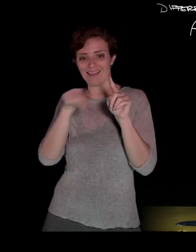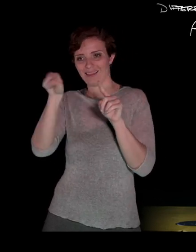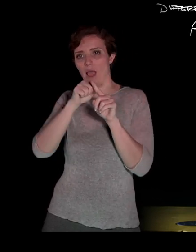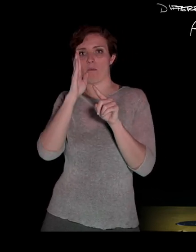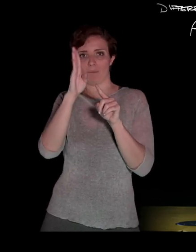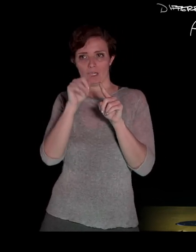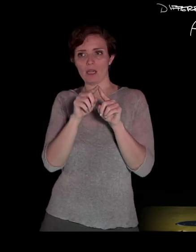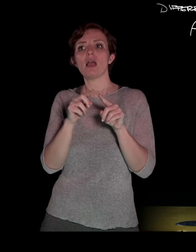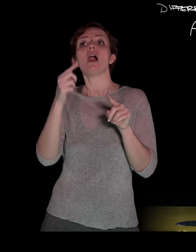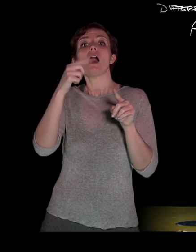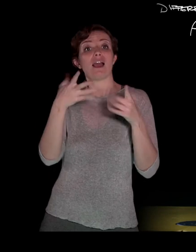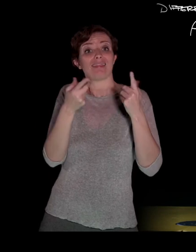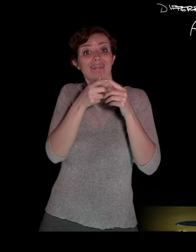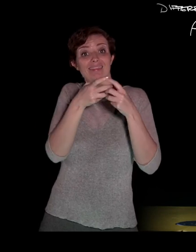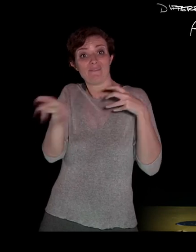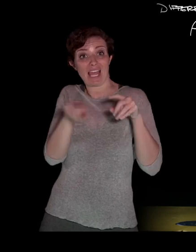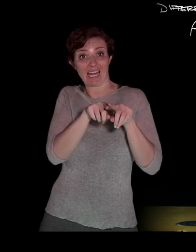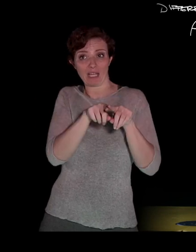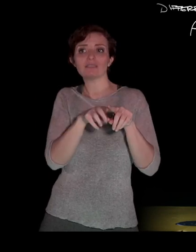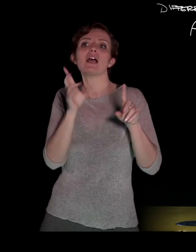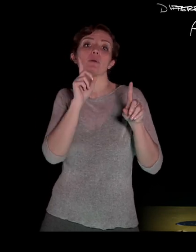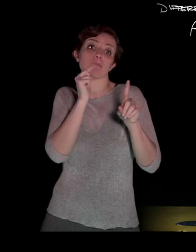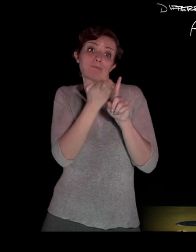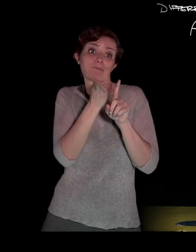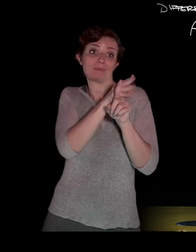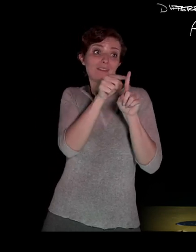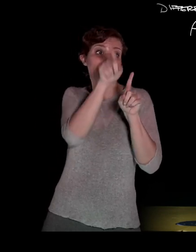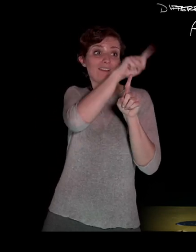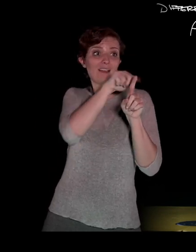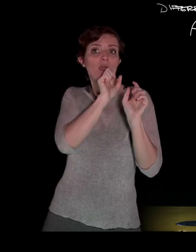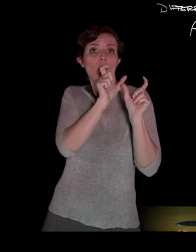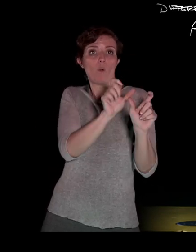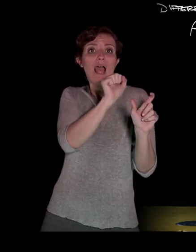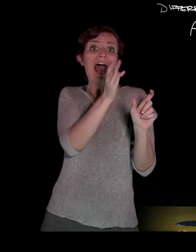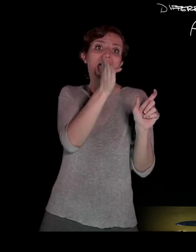la 'differenza' corrisponderà a questa parte dell'insieme 'A'.